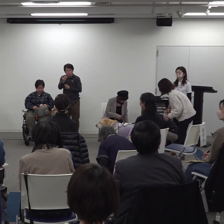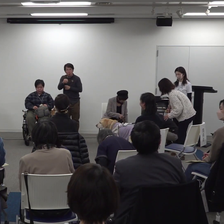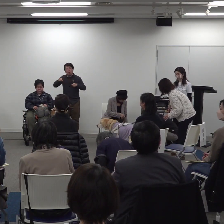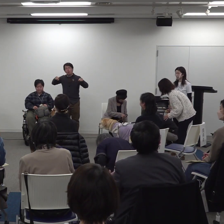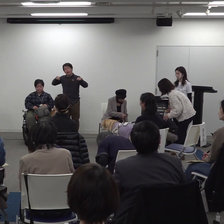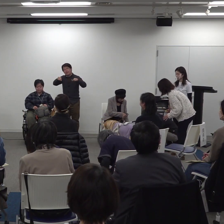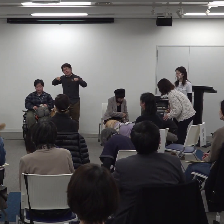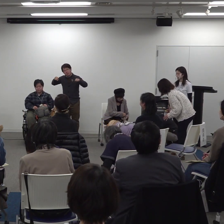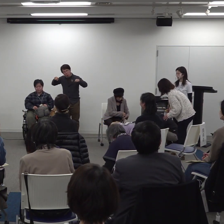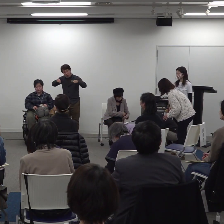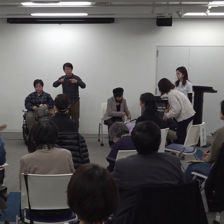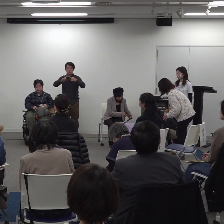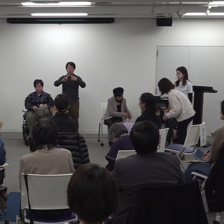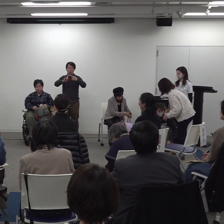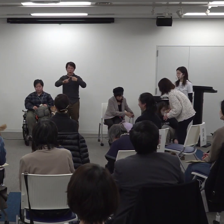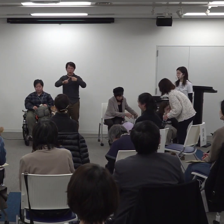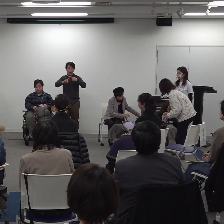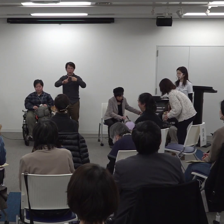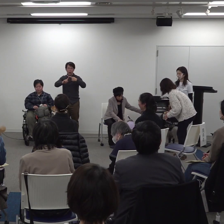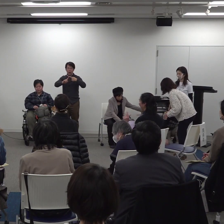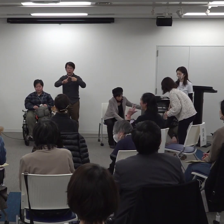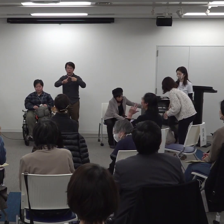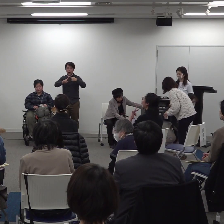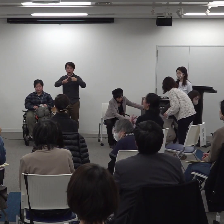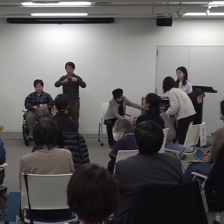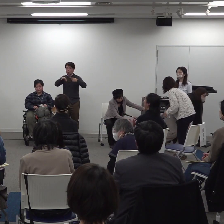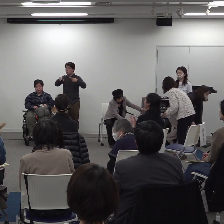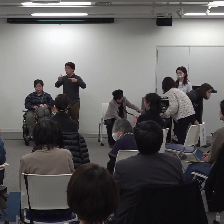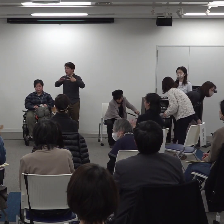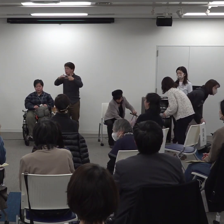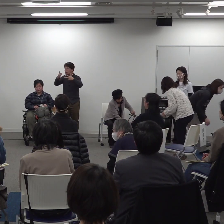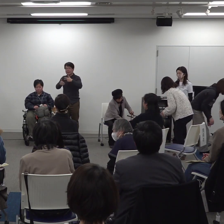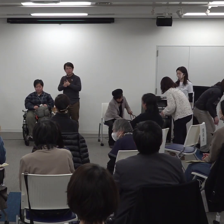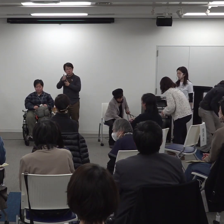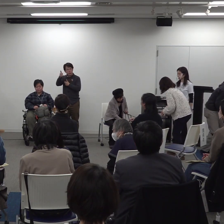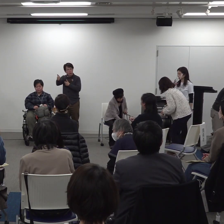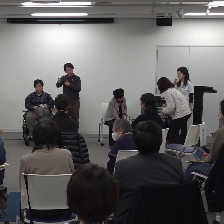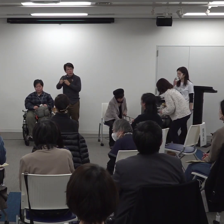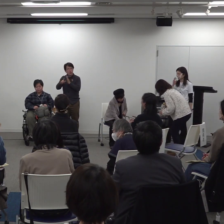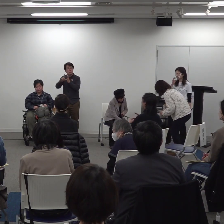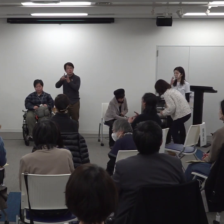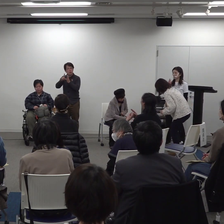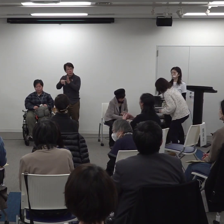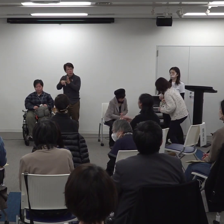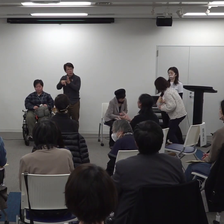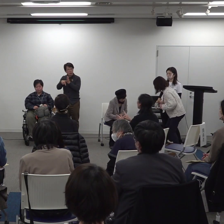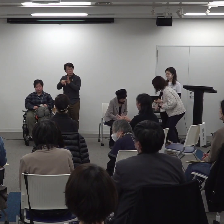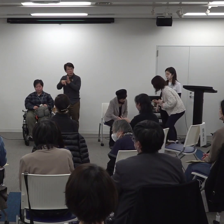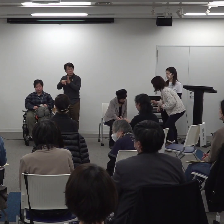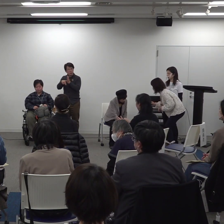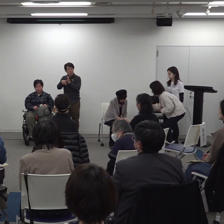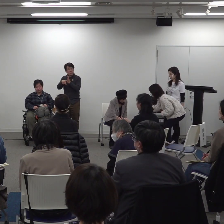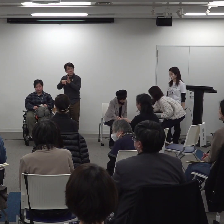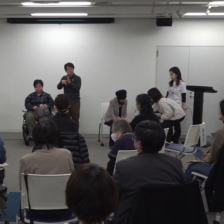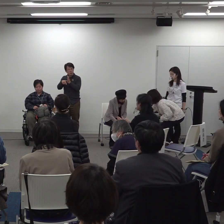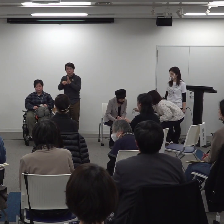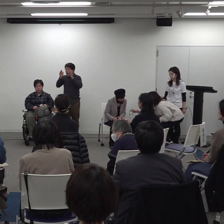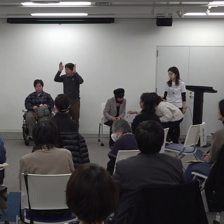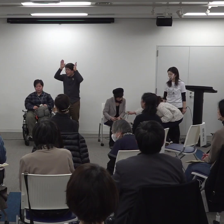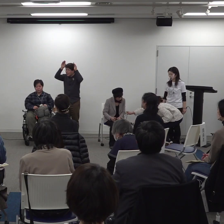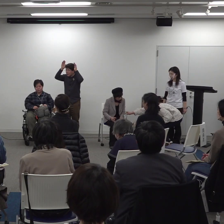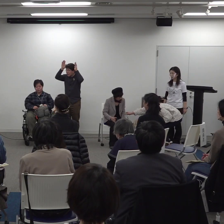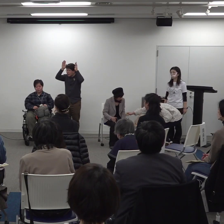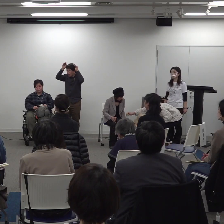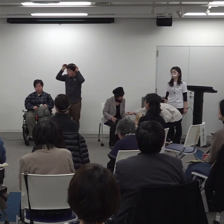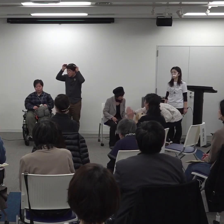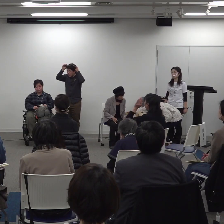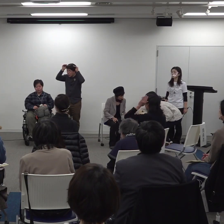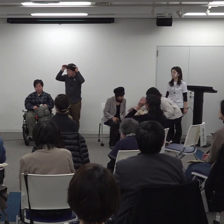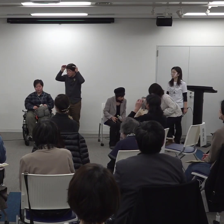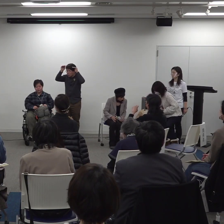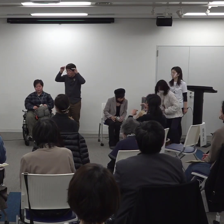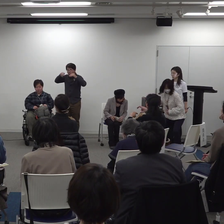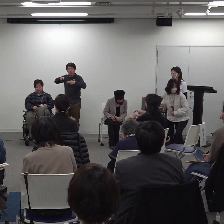それから あのどこかの施設に行ったときにわんちゃんの座るっていうかスペースを